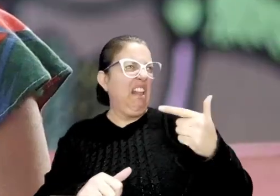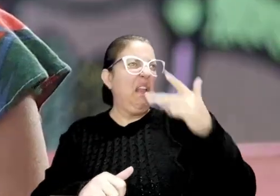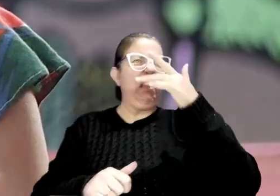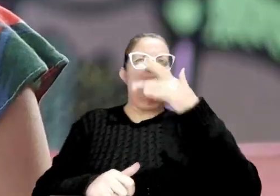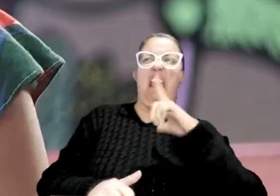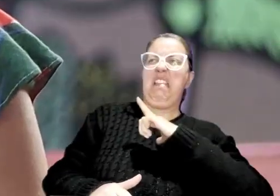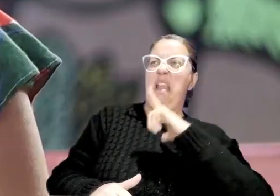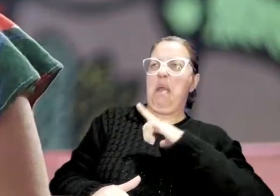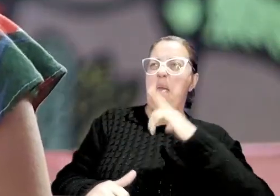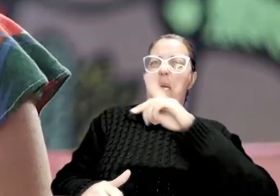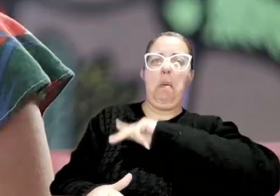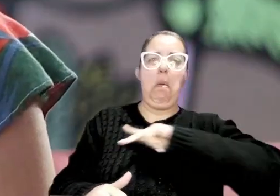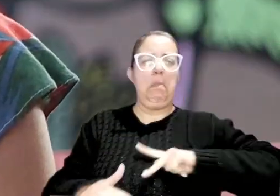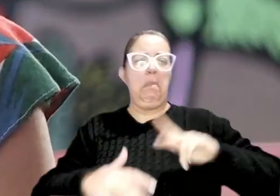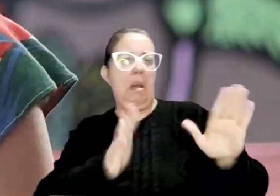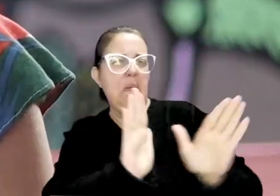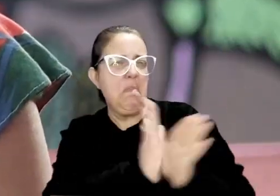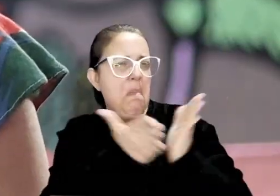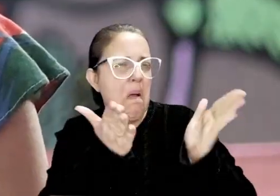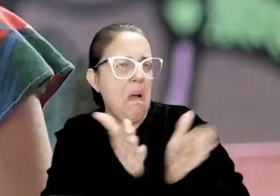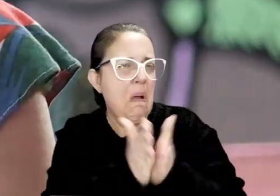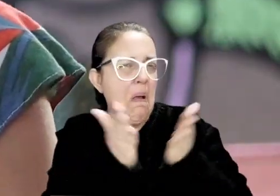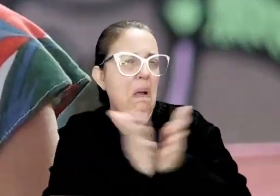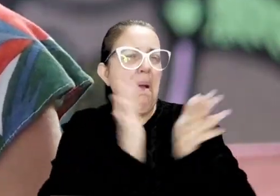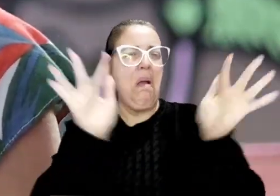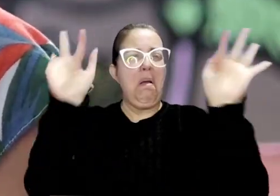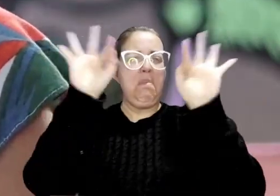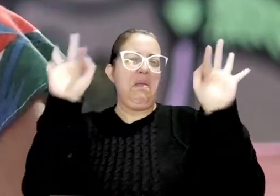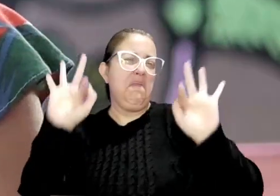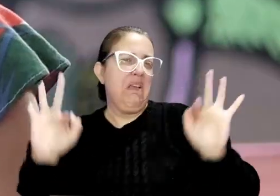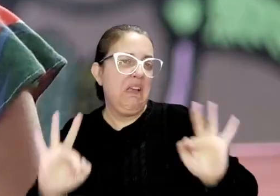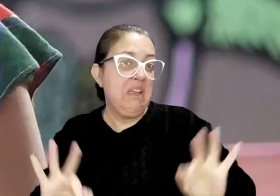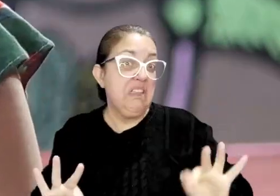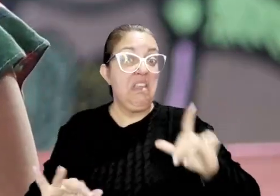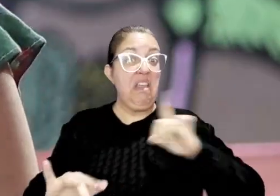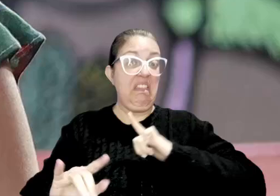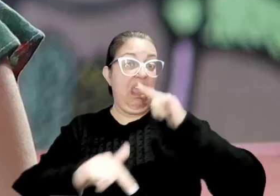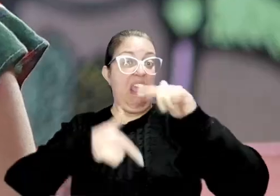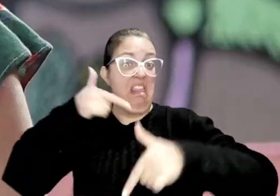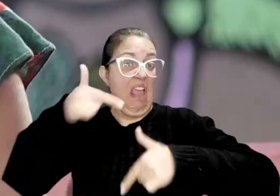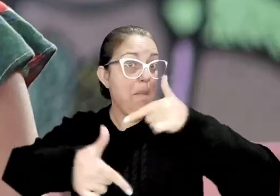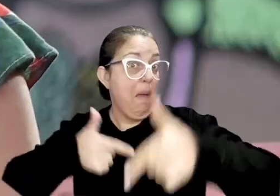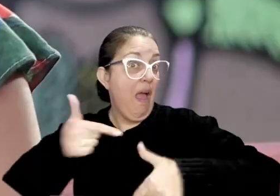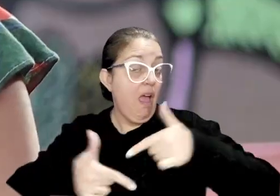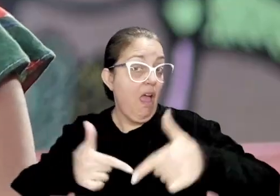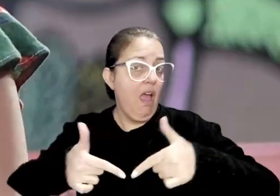muito feliz porque vai ter emprego e aqui não vai ter Impacto porque aqui se tiver um impacto